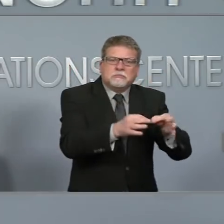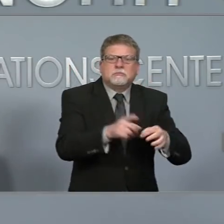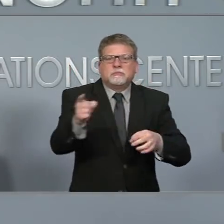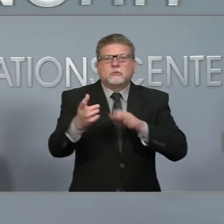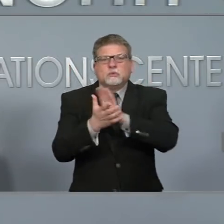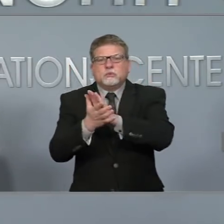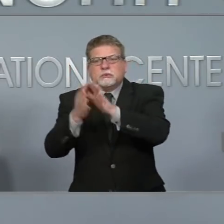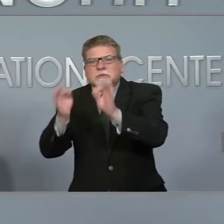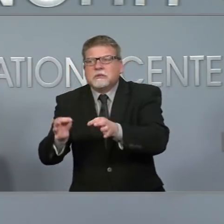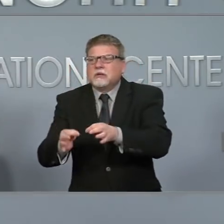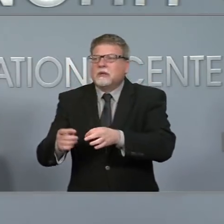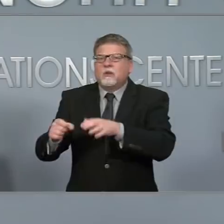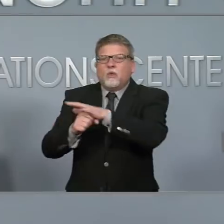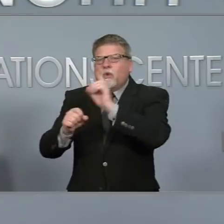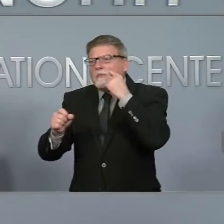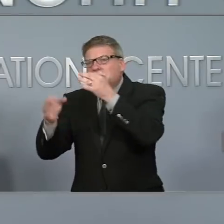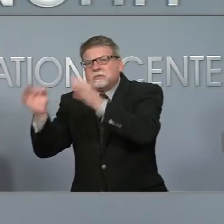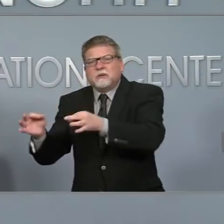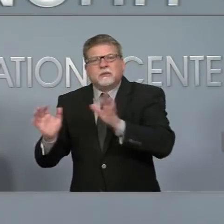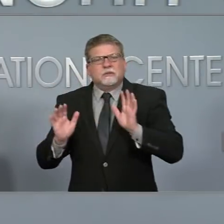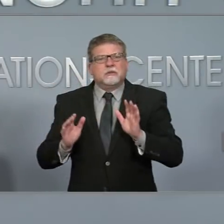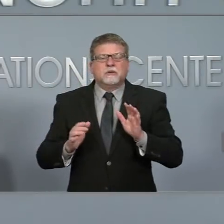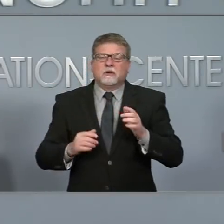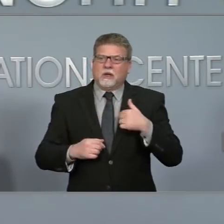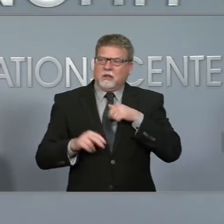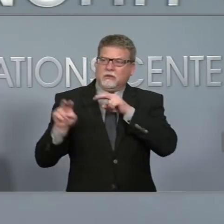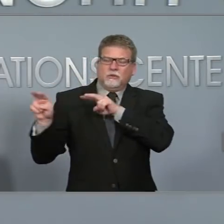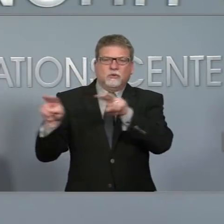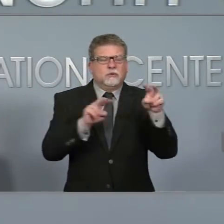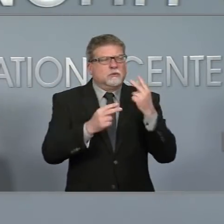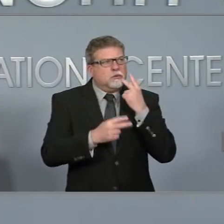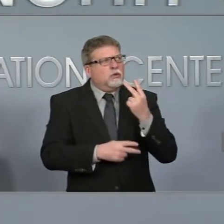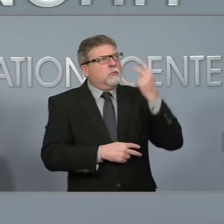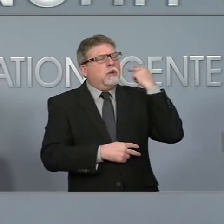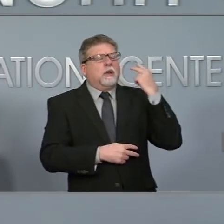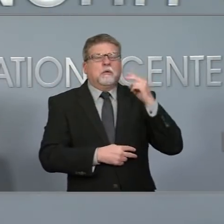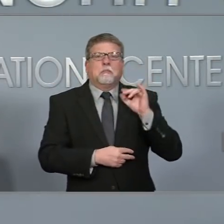y hemos confiado en que las Juntas escolares los gobiernos locales y oficiales de salud